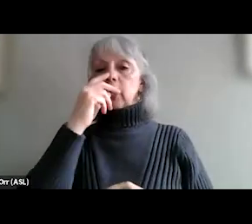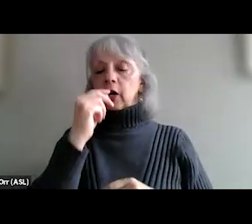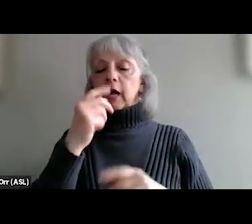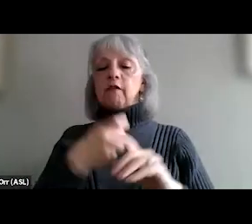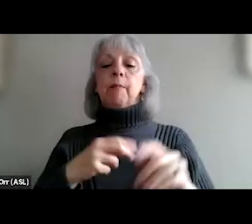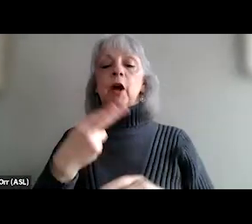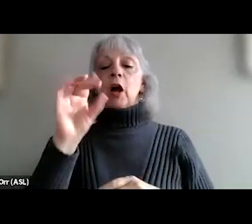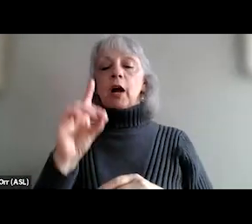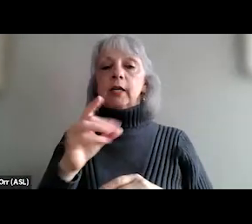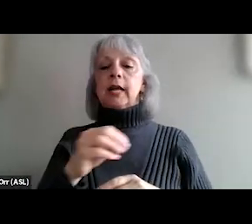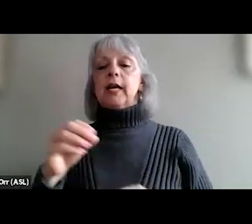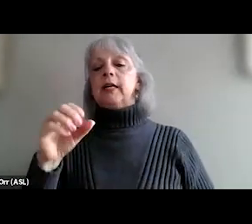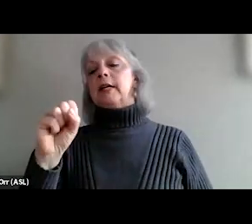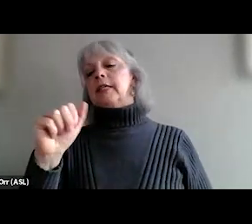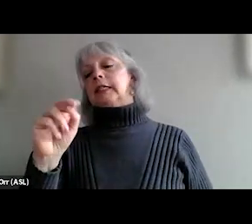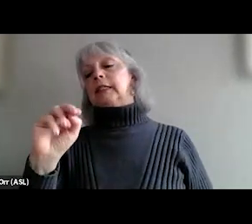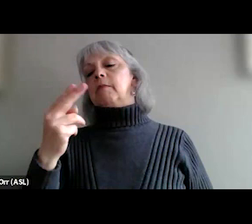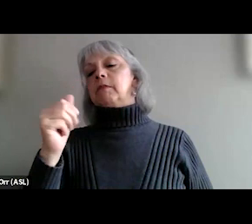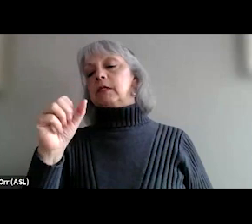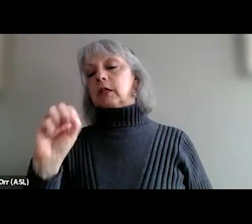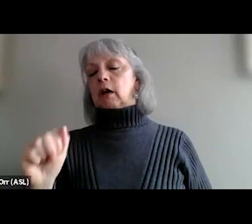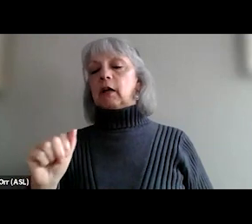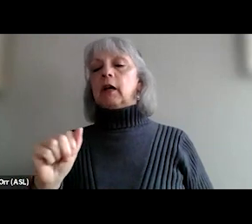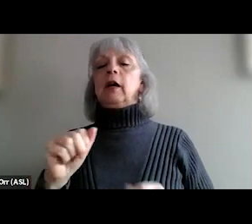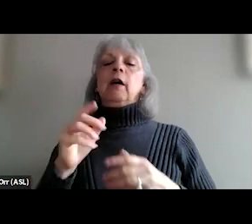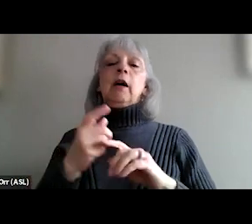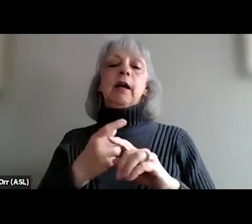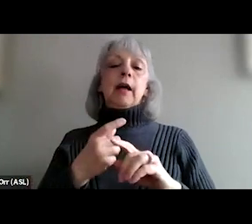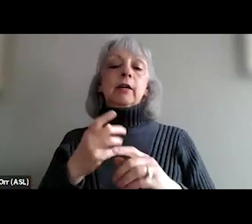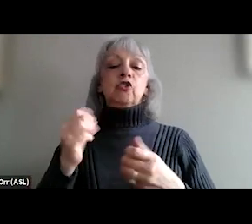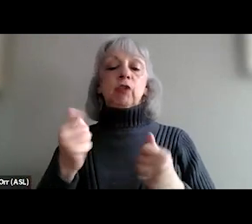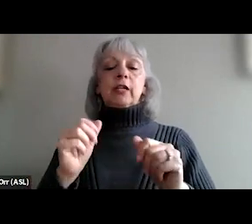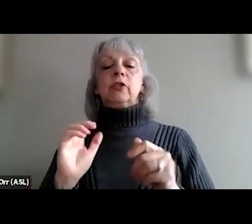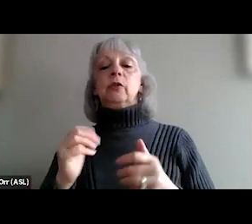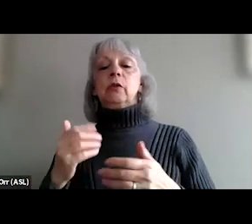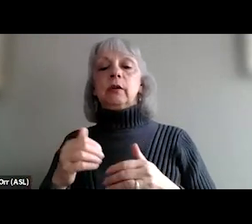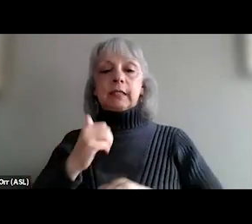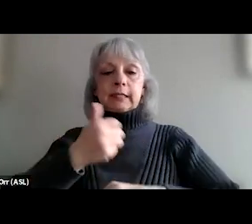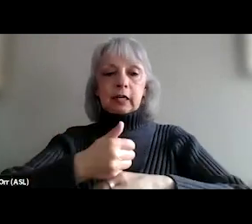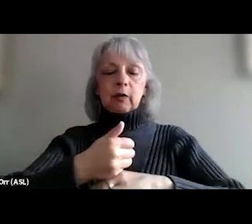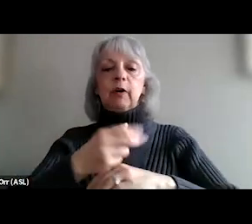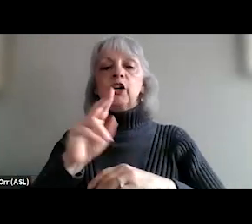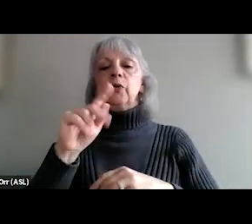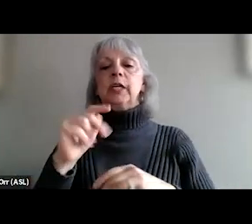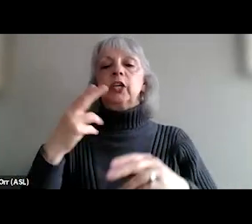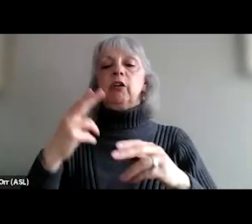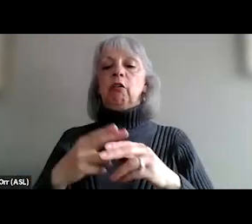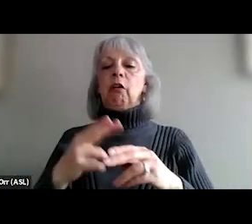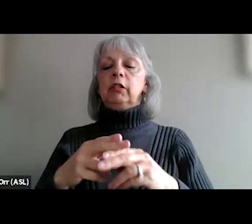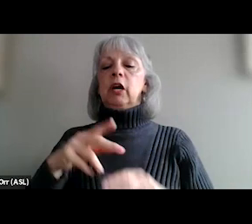para escuchar los desafíos de los socios en San Luis con la obtención de naloxona en una unidad de vivienda pública llamada Apartamentos Parkview,